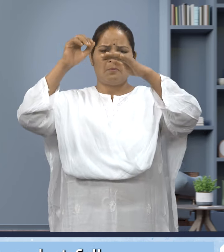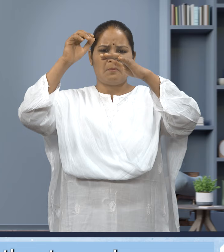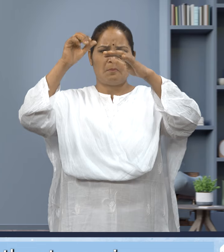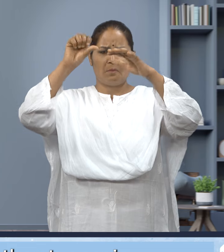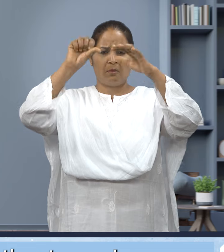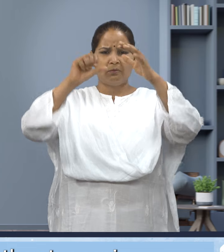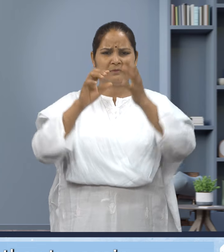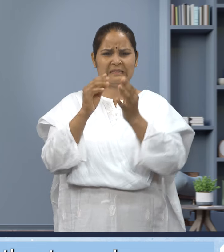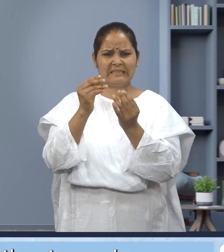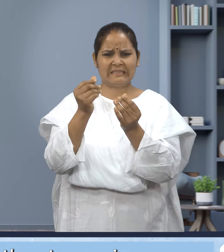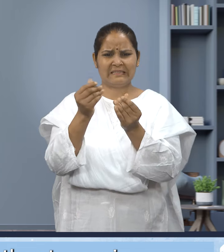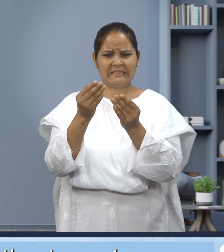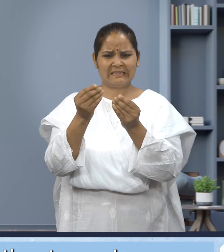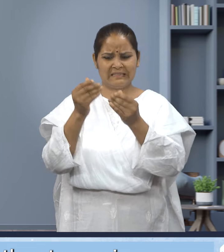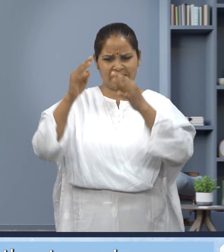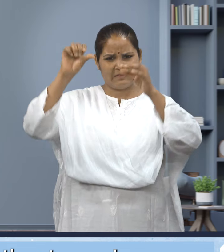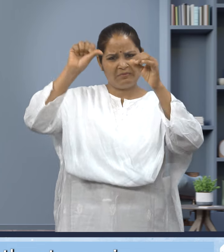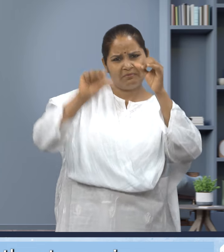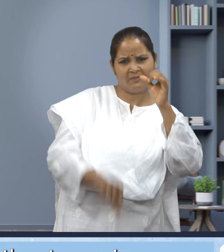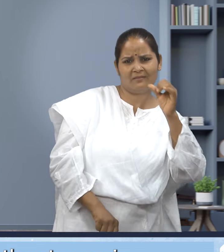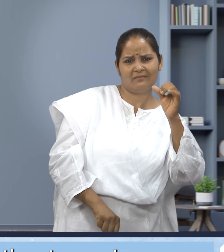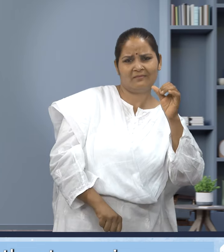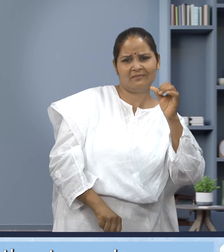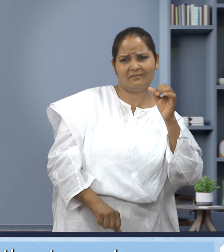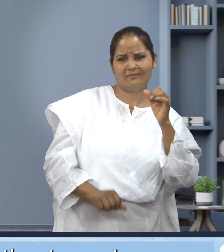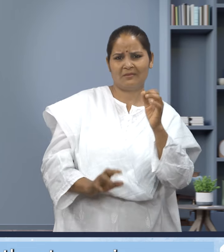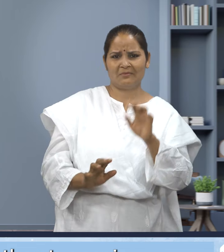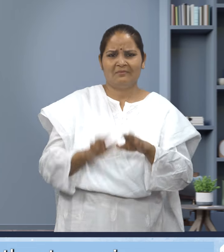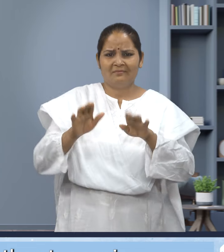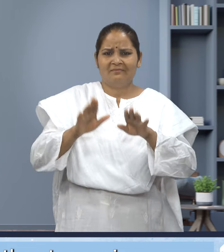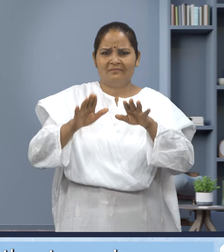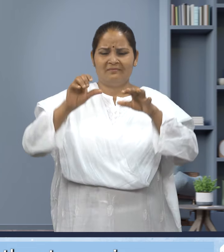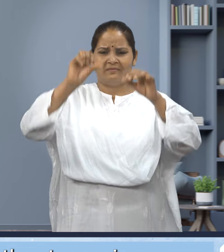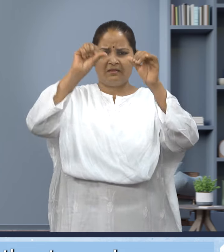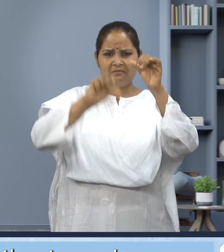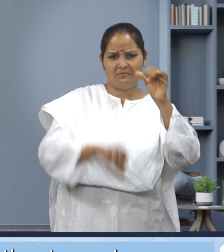కానీ నులుపుగా ఉన్న కారణంగా అవి మళ్లీ పడిపోతాయి, అవి మళ్లీ ప్రయత్నిస్తాయి.